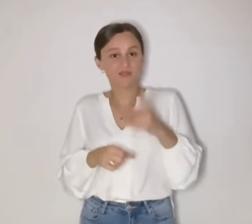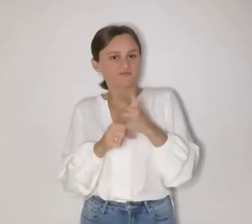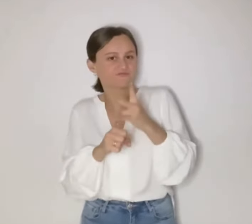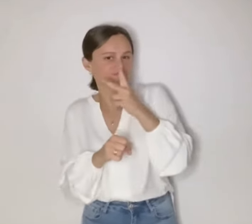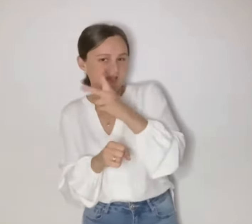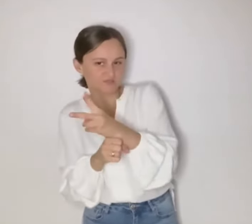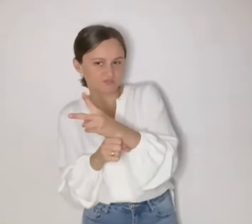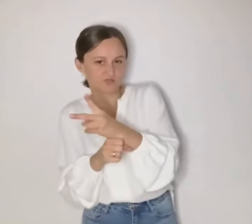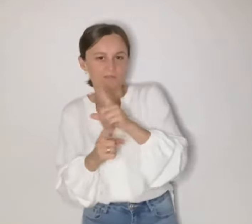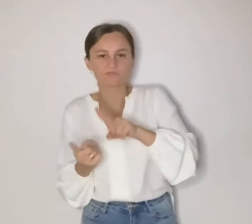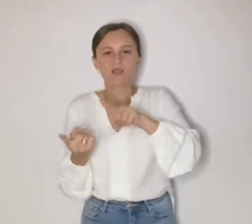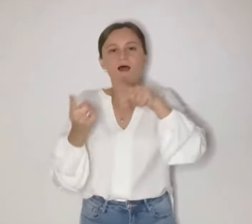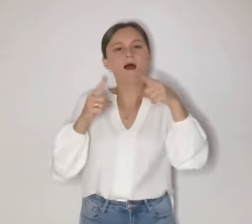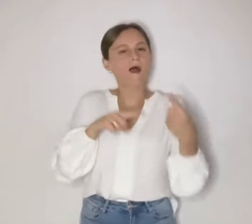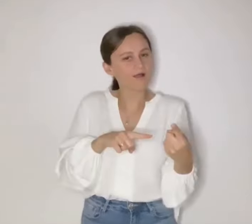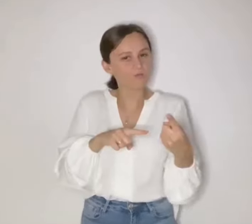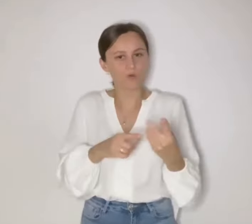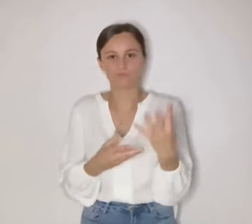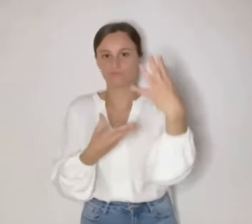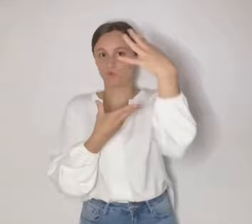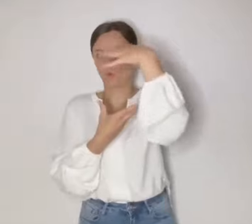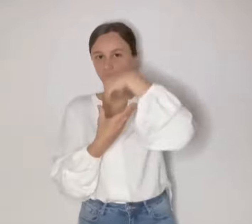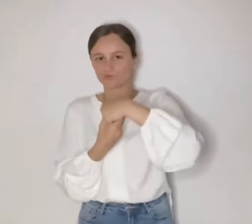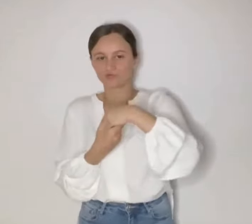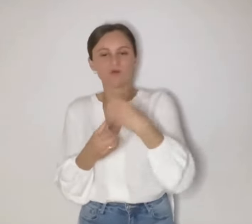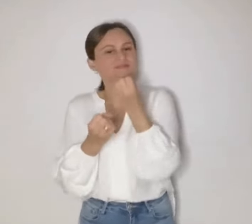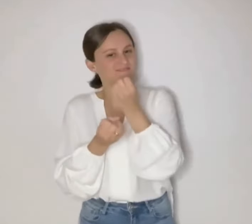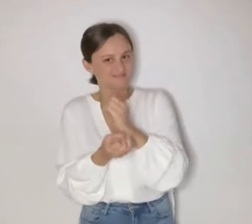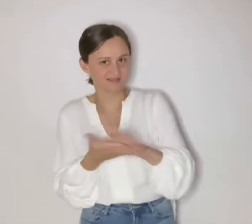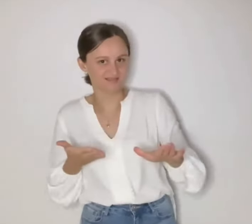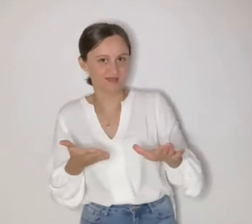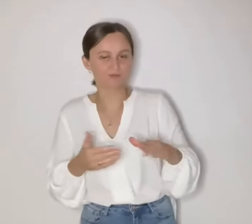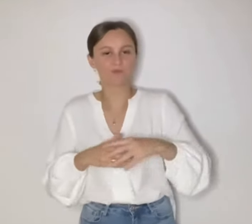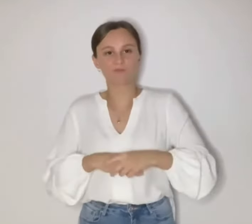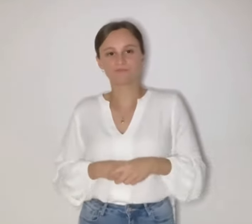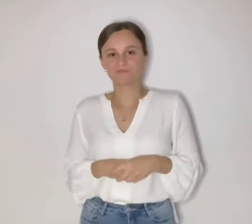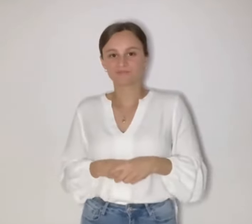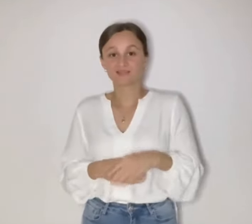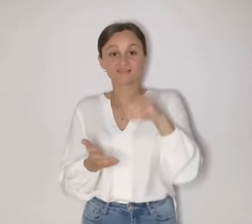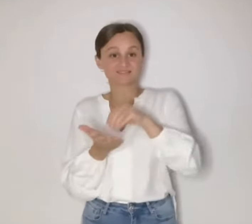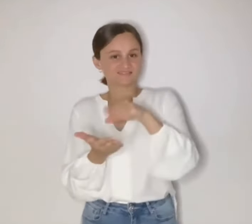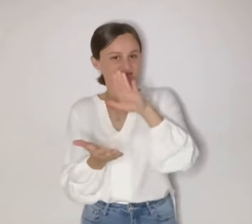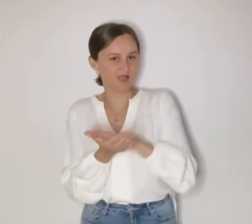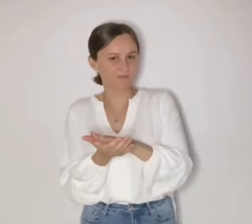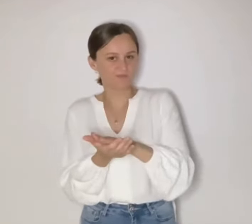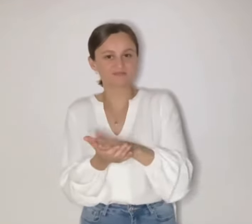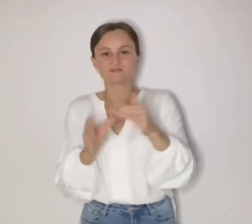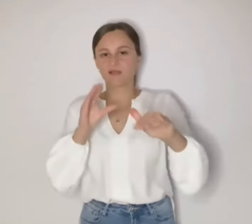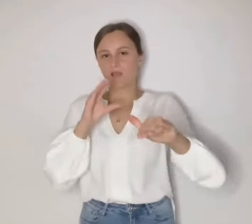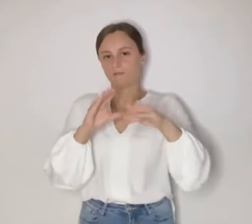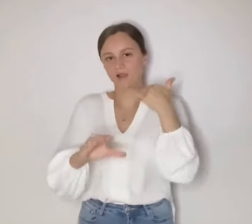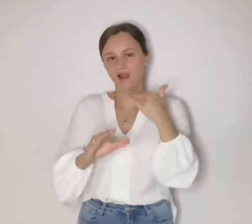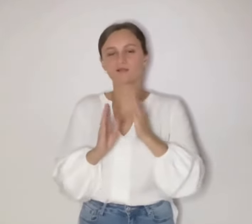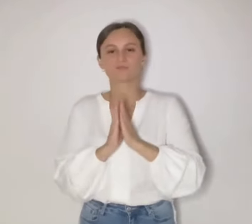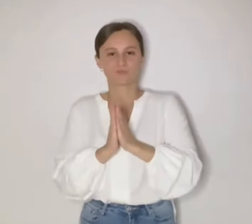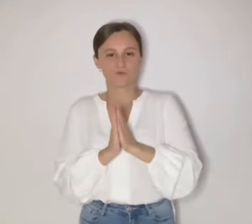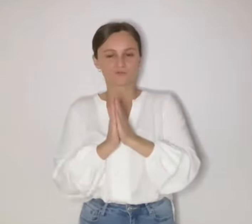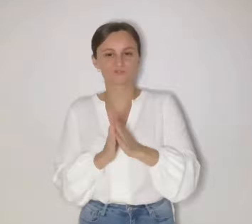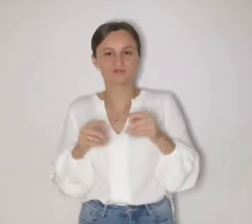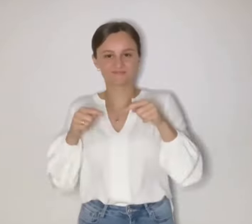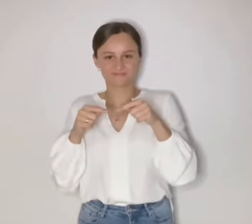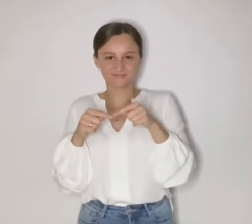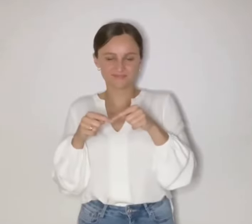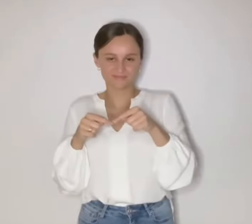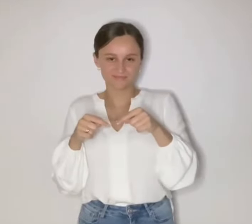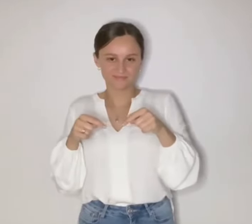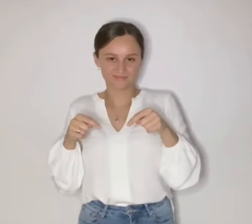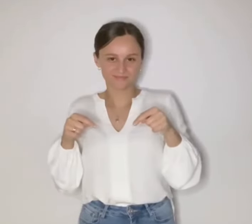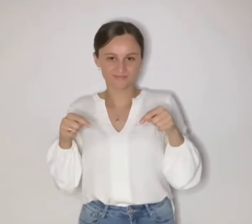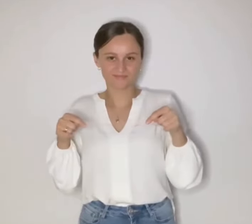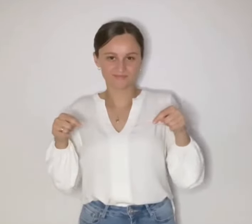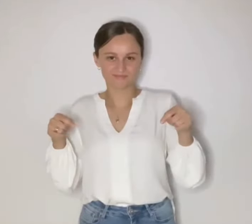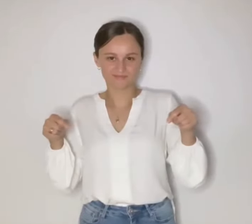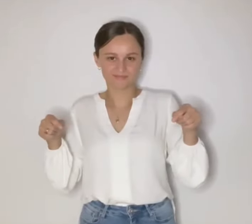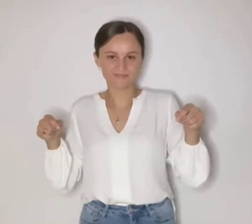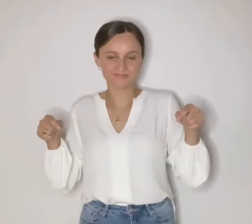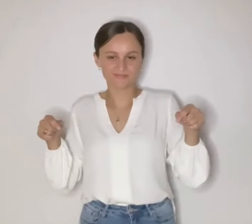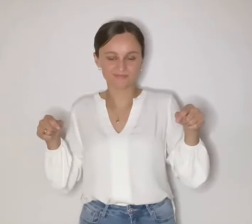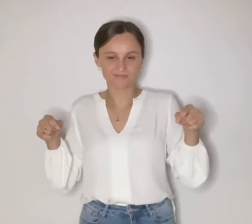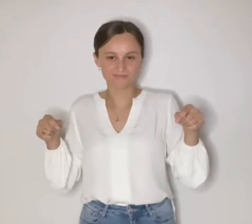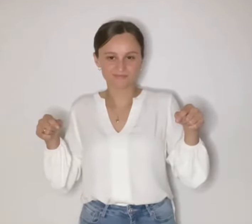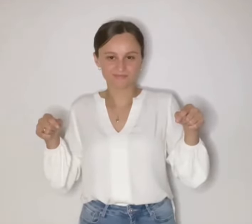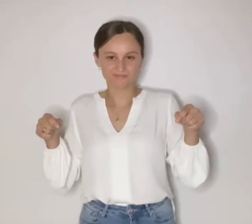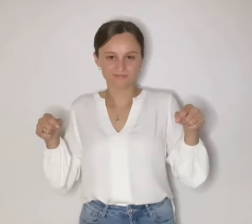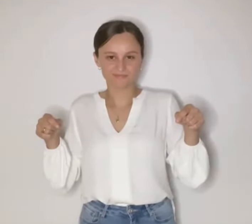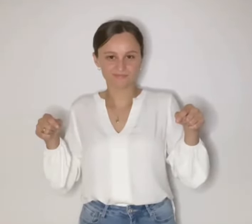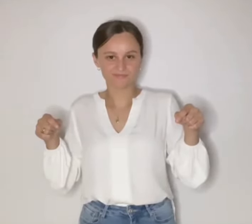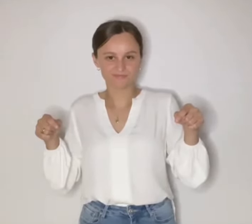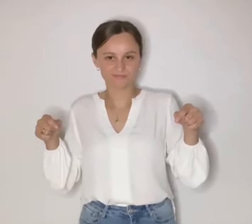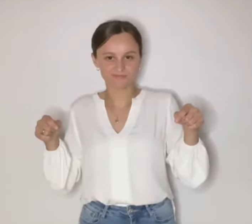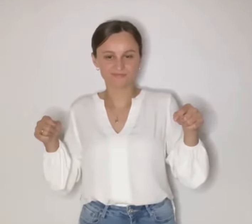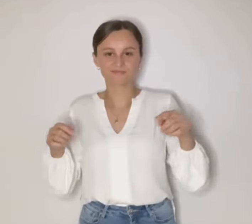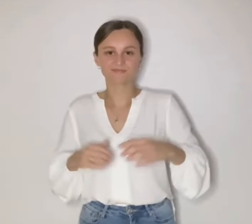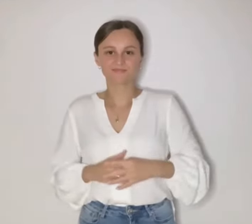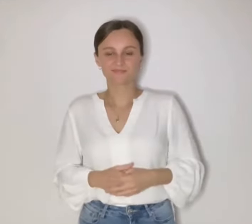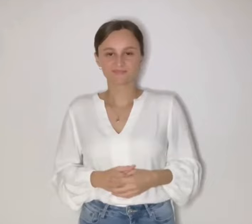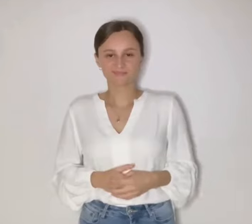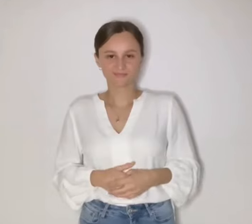Wstęp bezpłatny. Zapisy mailowe pod adresem nhlab@okn.edu.pl